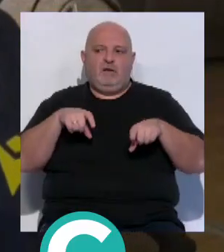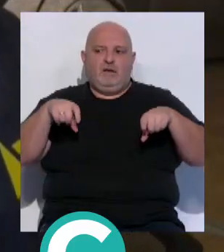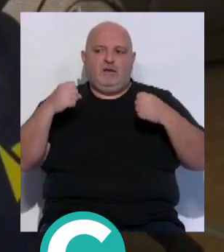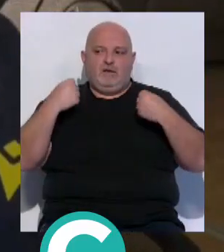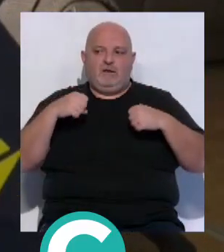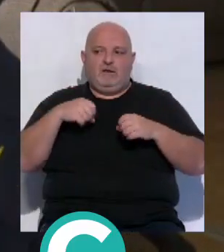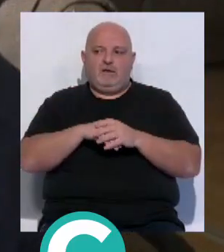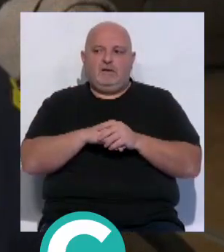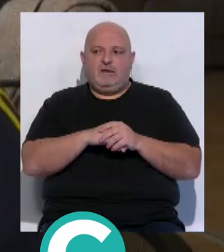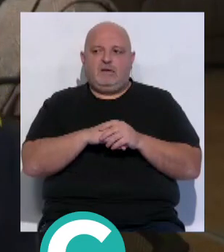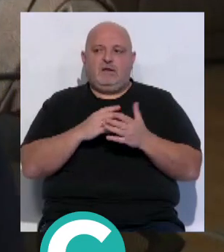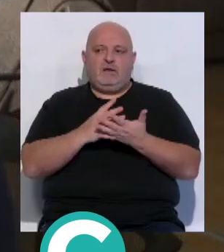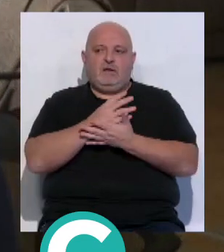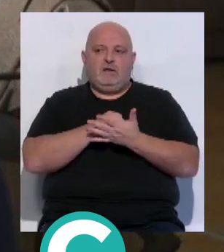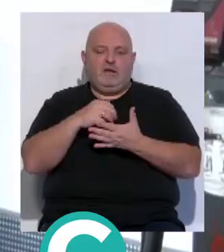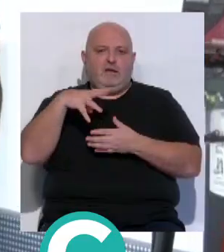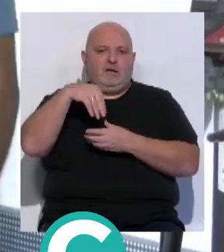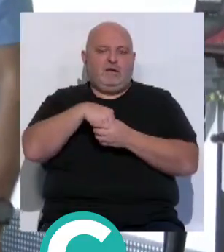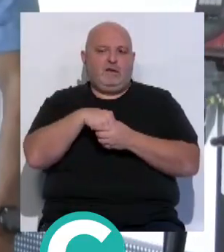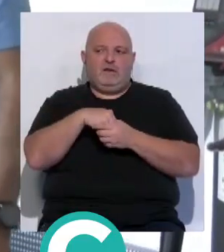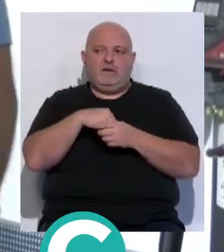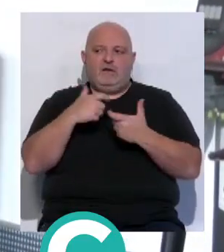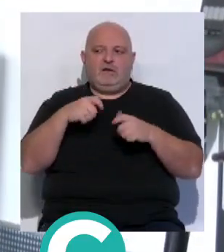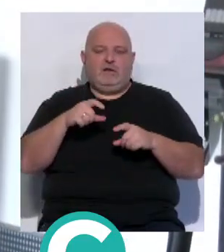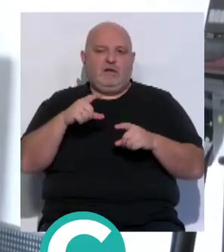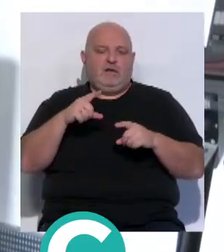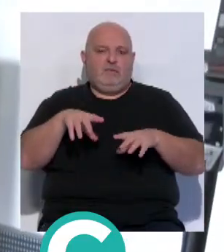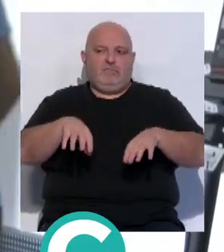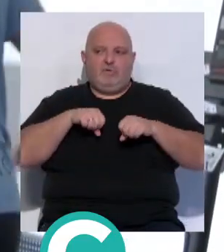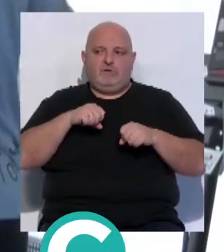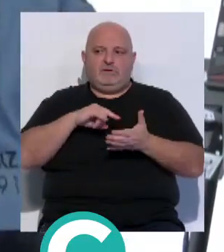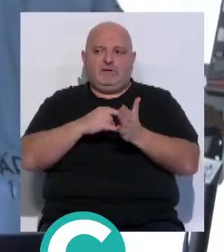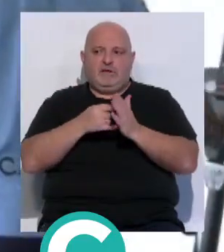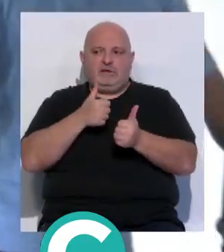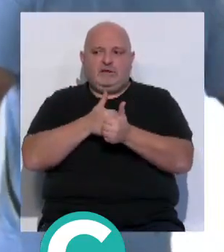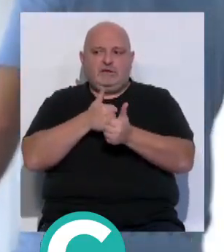y donde se ha instaurado la dirección deportiva y la secretaría técnica también está el gimnasio